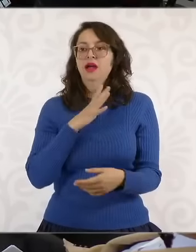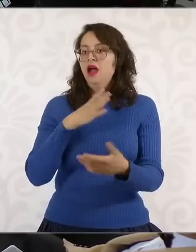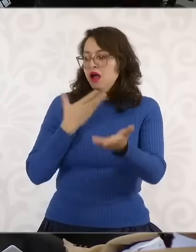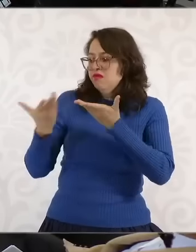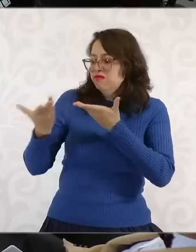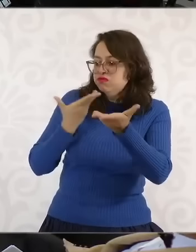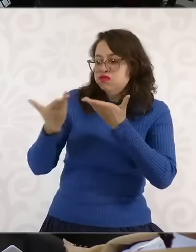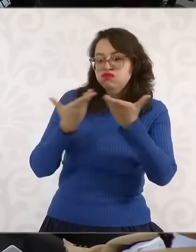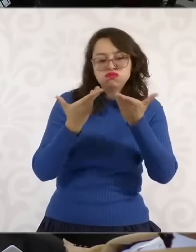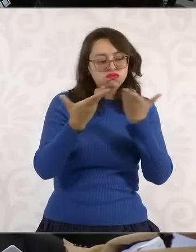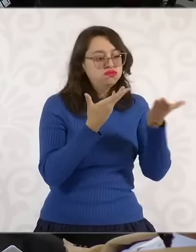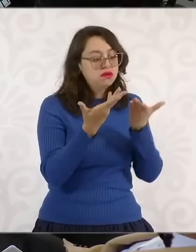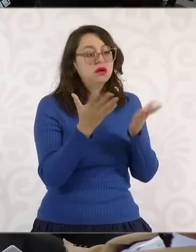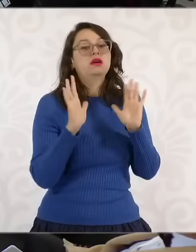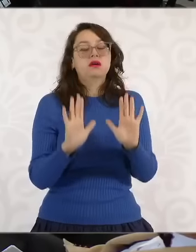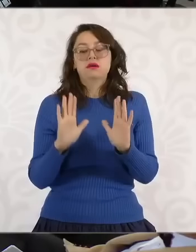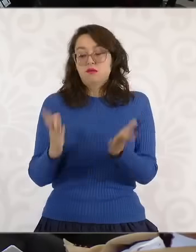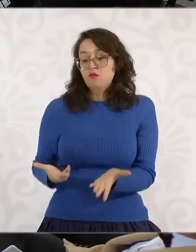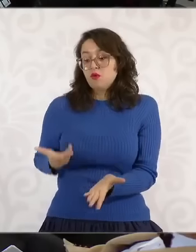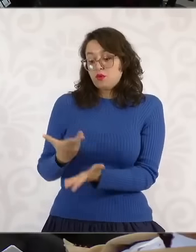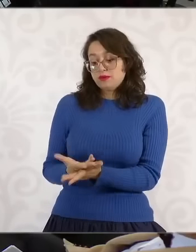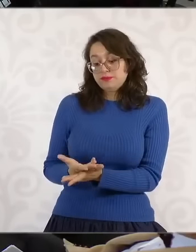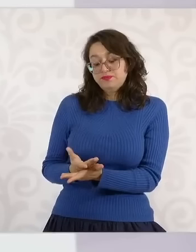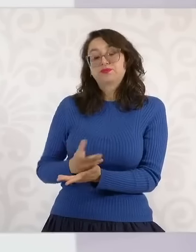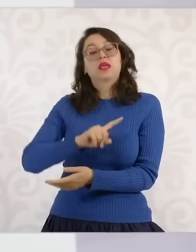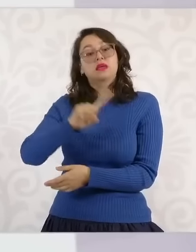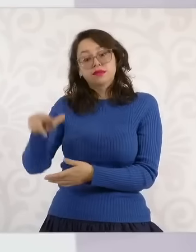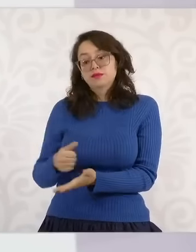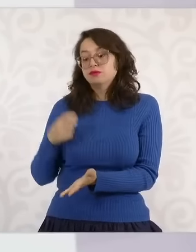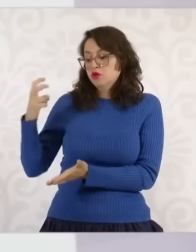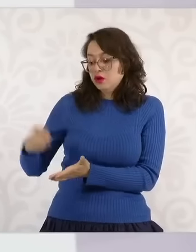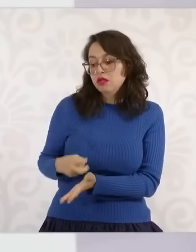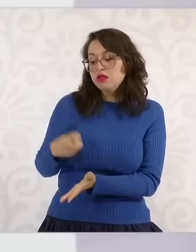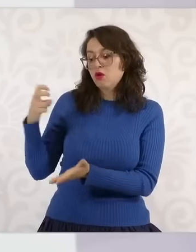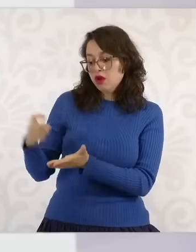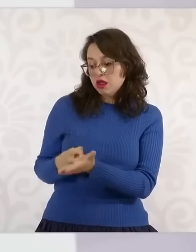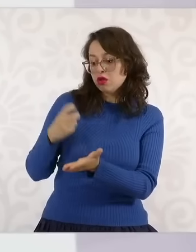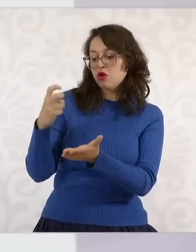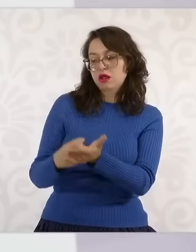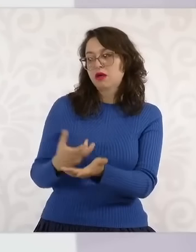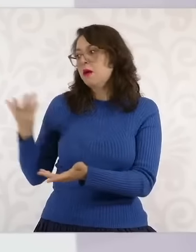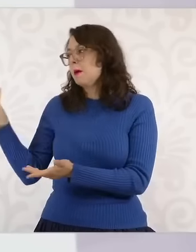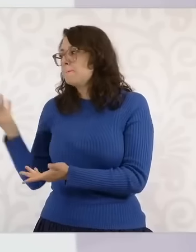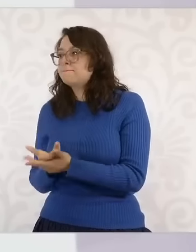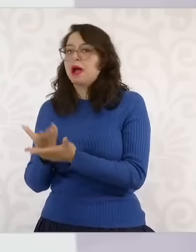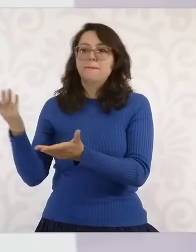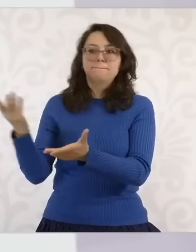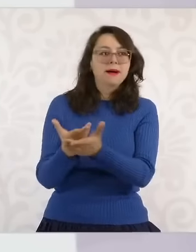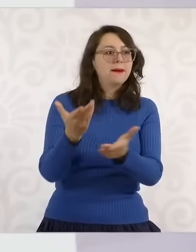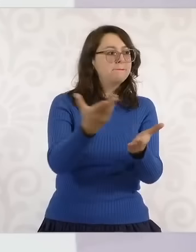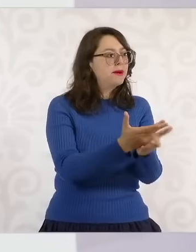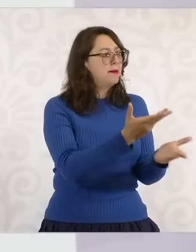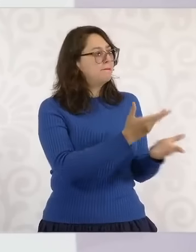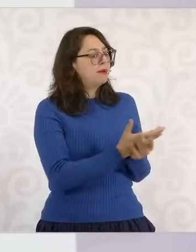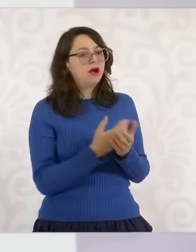original a la propuesta final cambió bastante gracias a ese eh a ese proceso. Y nosotros